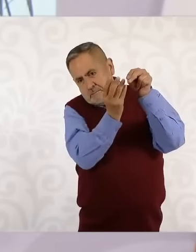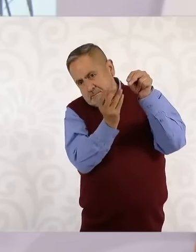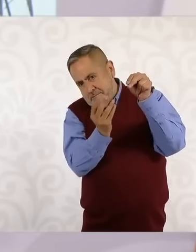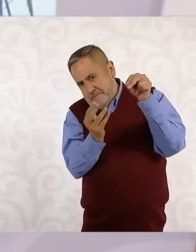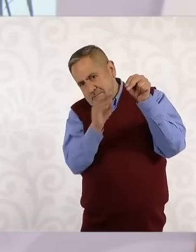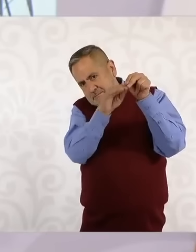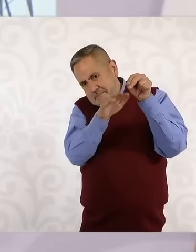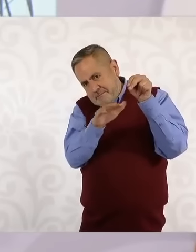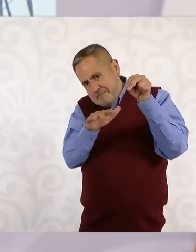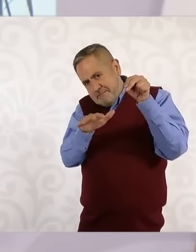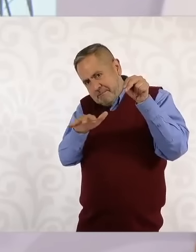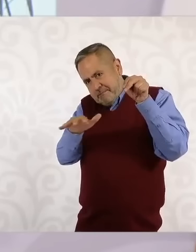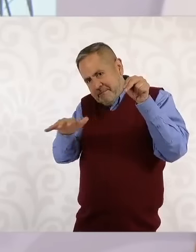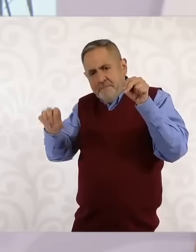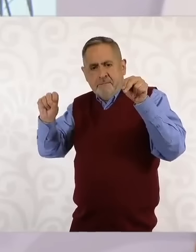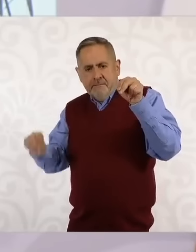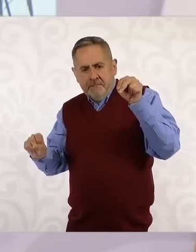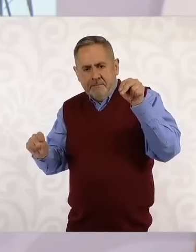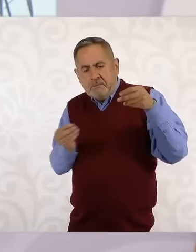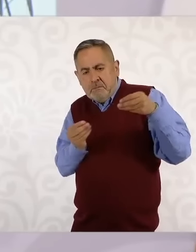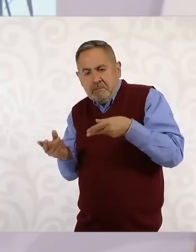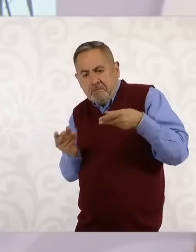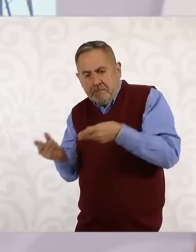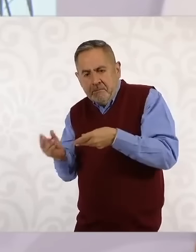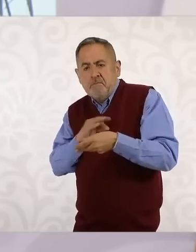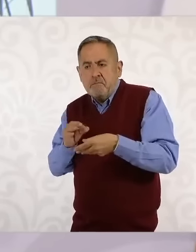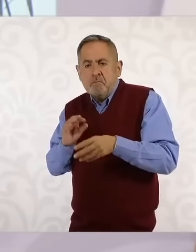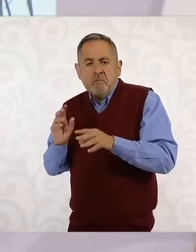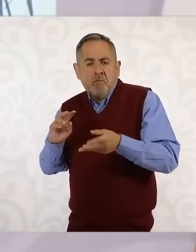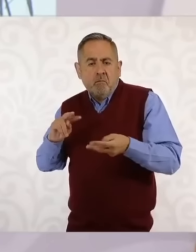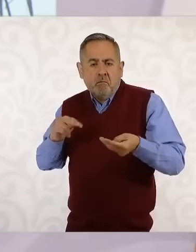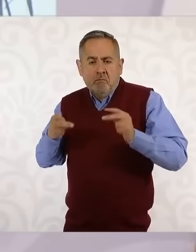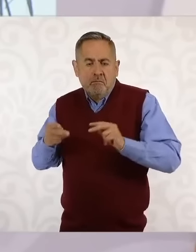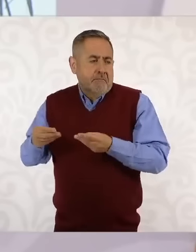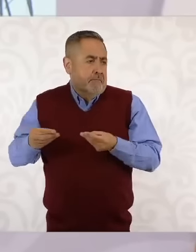o la del sur puede llegar al norte. Lo único que todavía no esté interconectado,